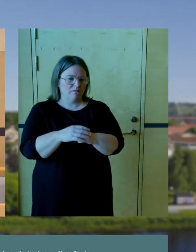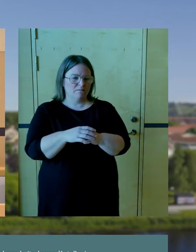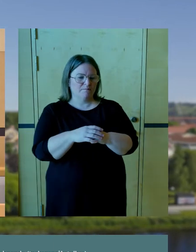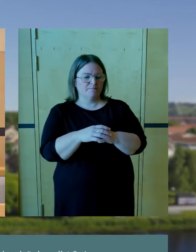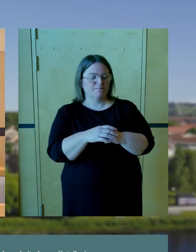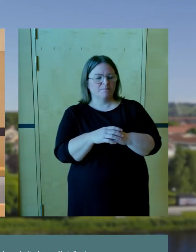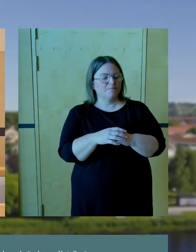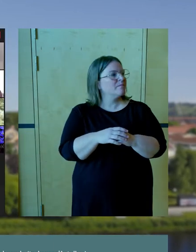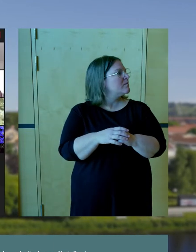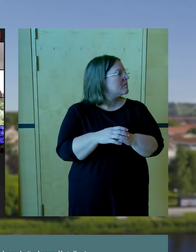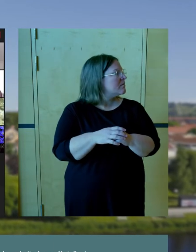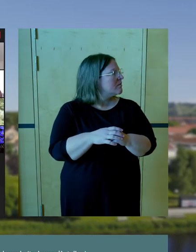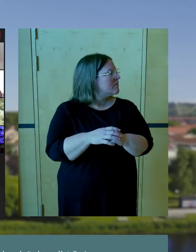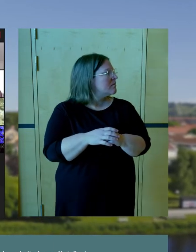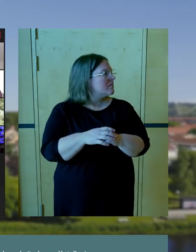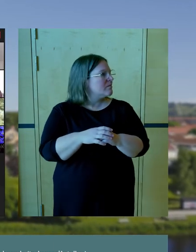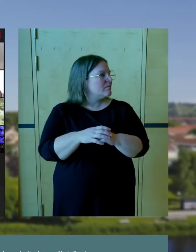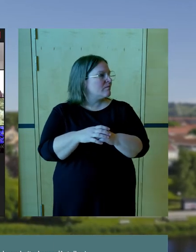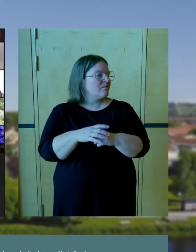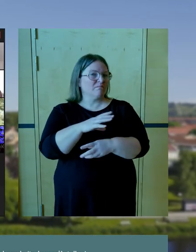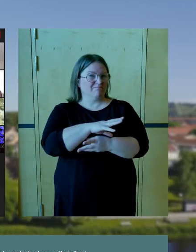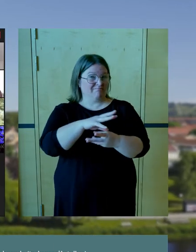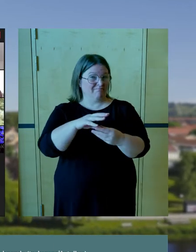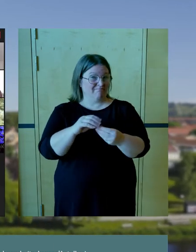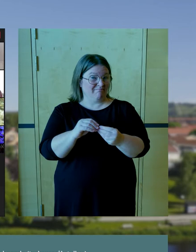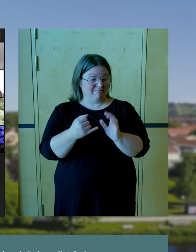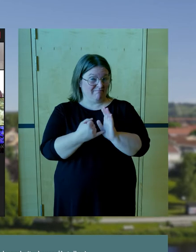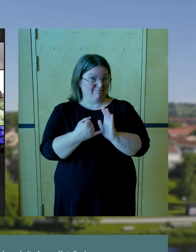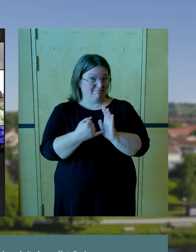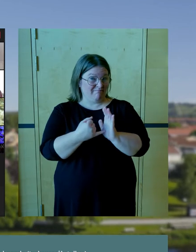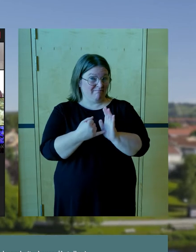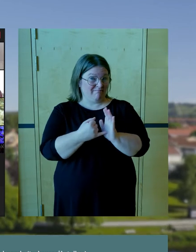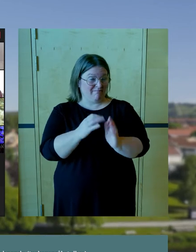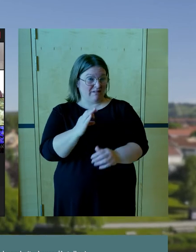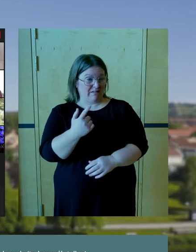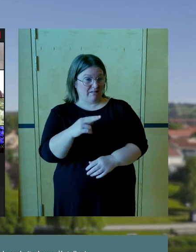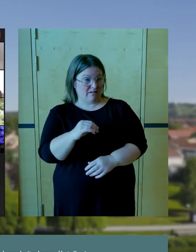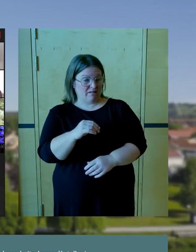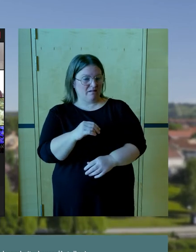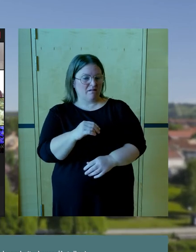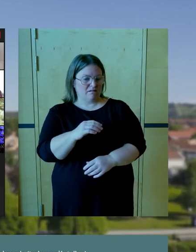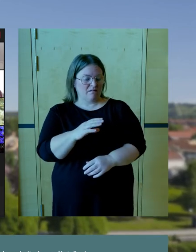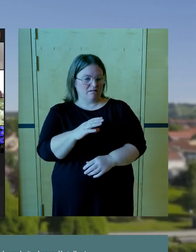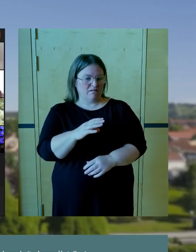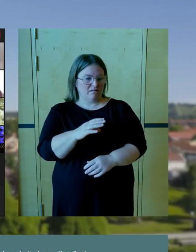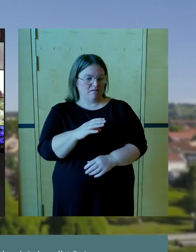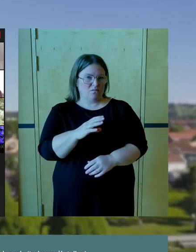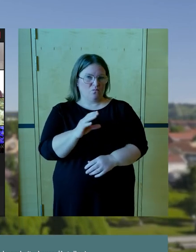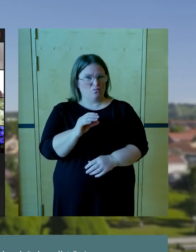Och du ta upp det här i sammanfattningen när mötet Det finns det någon godkänt detaljplanen eftersom det Andra intressenter